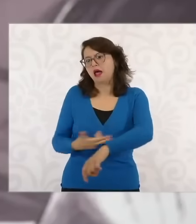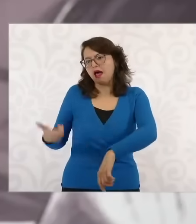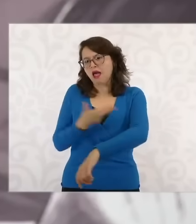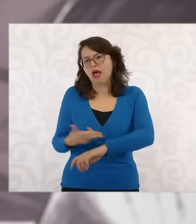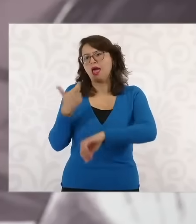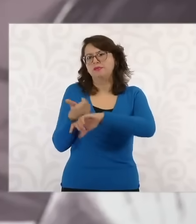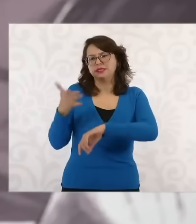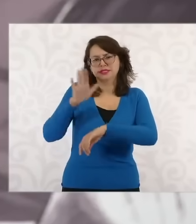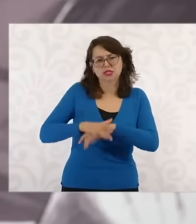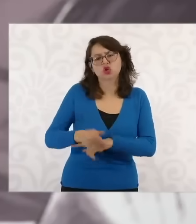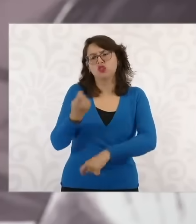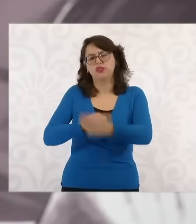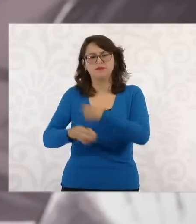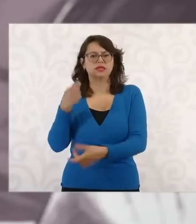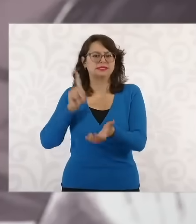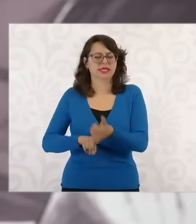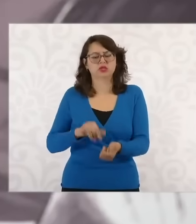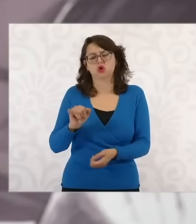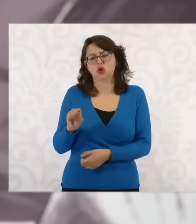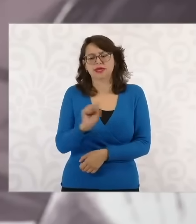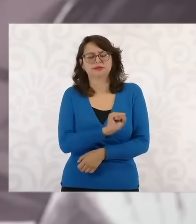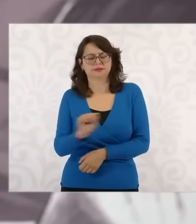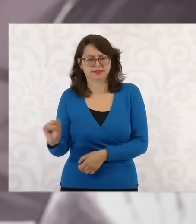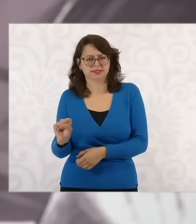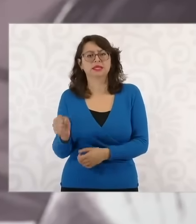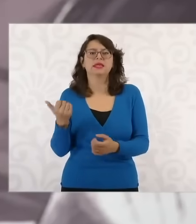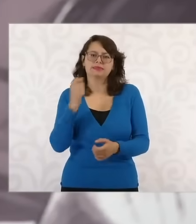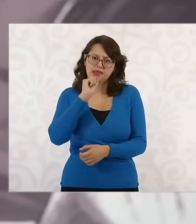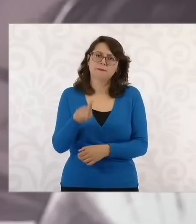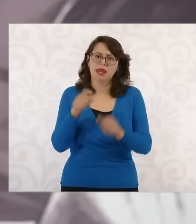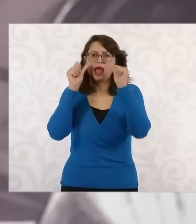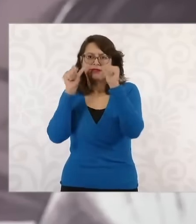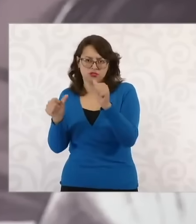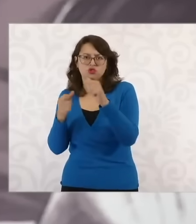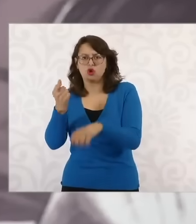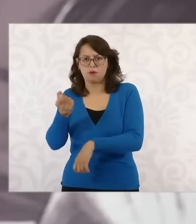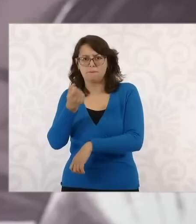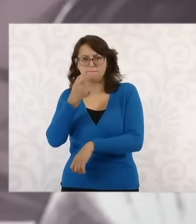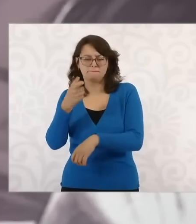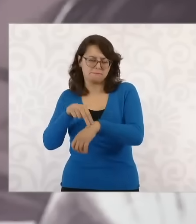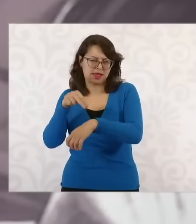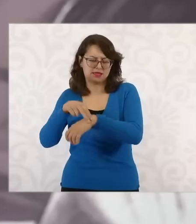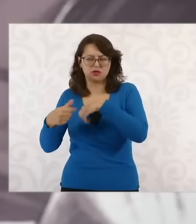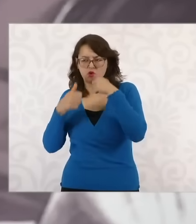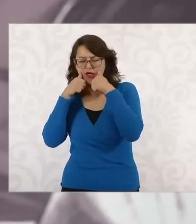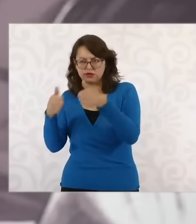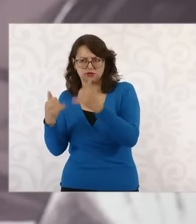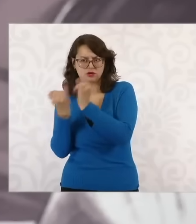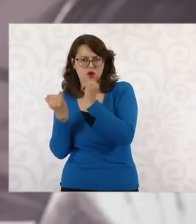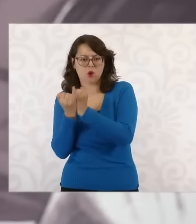el IMS de trámites, pero hemos enfocado mucho más al equipo a la orientación médica eh telefónica,